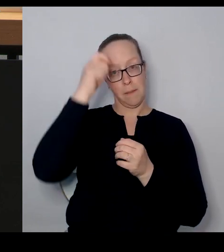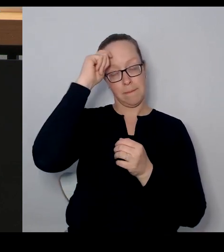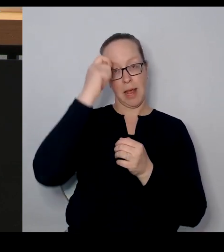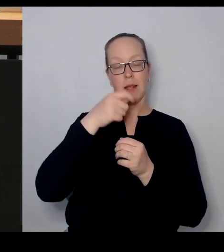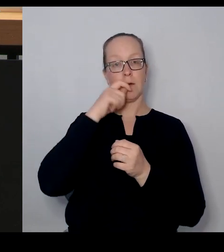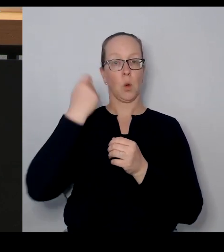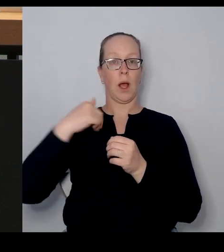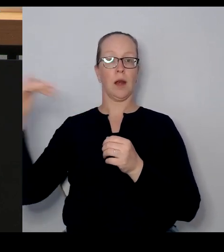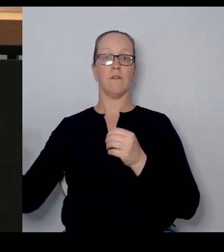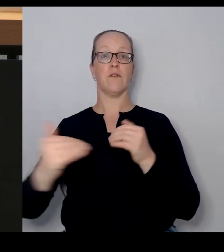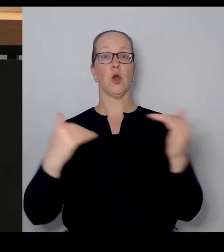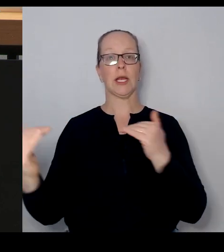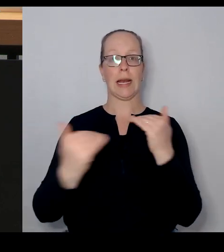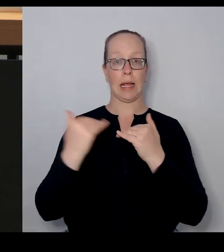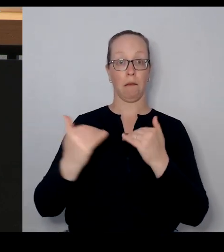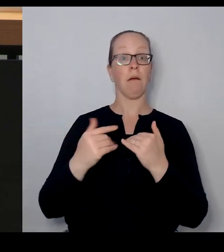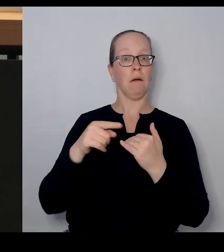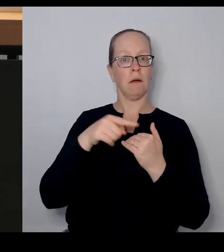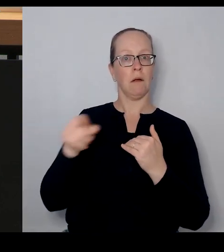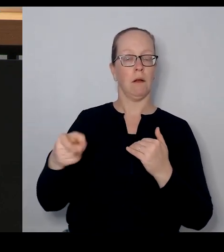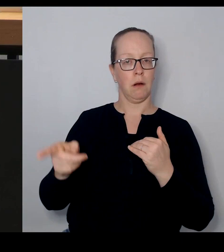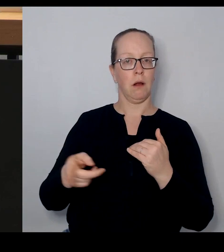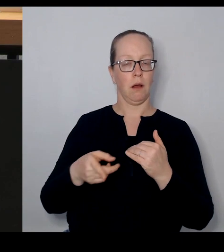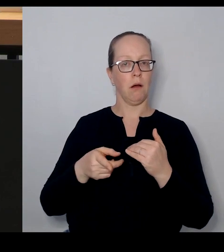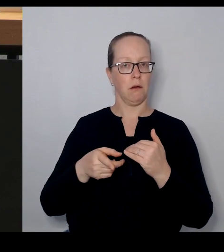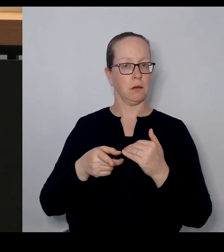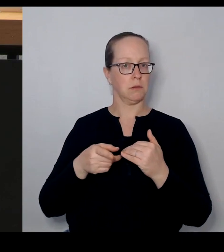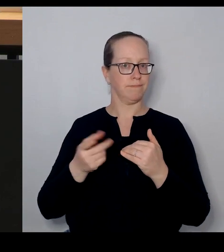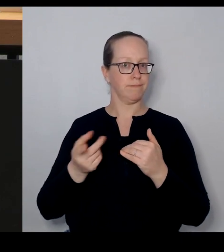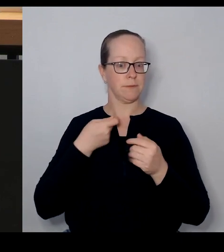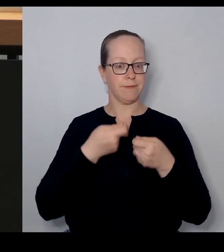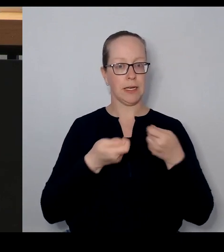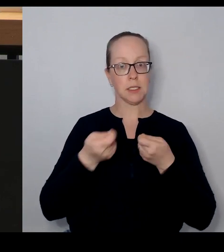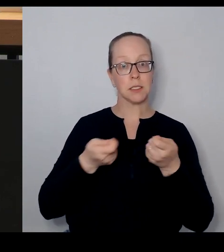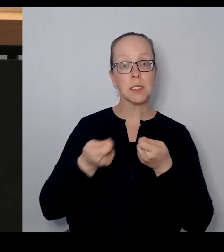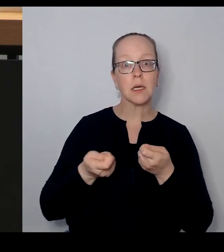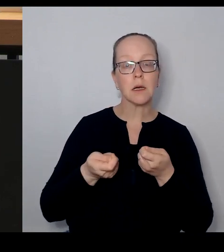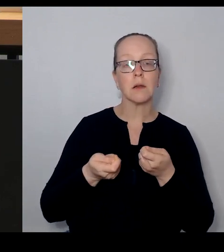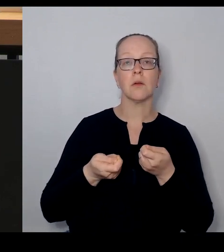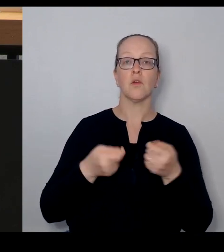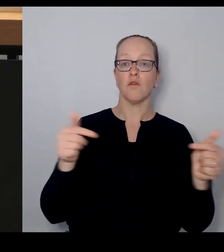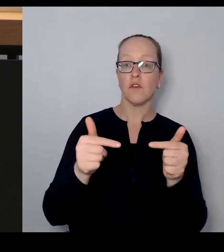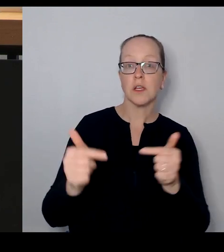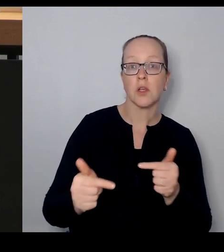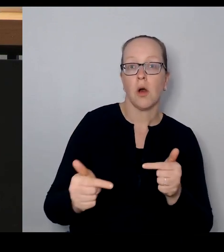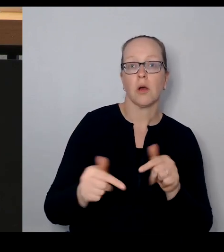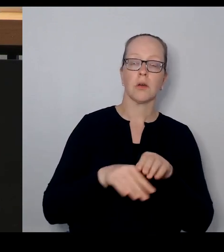Versorgung ist natürlich auch ein Prozess, der viel Geld gekostet hat und auch weiter Geld kostet. Insofern